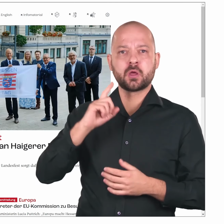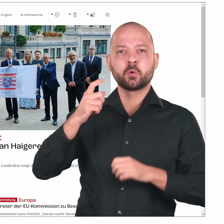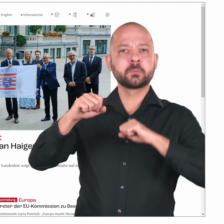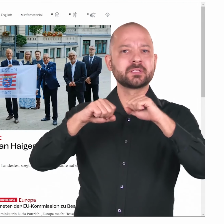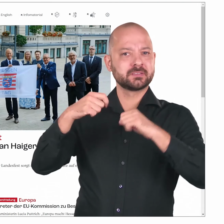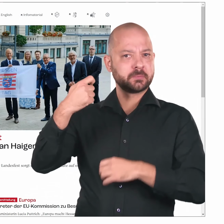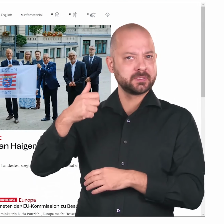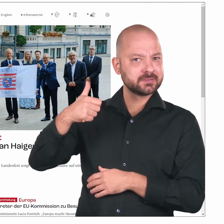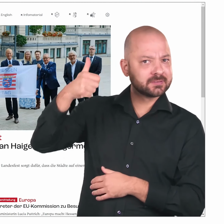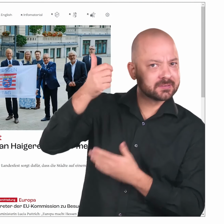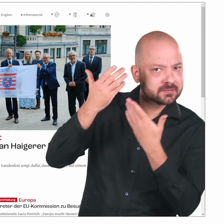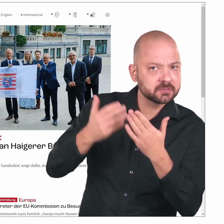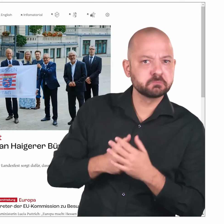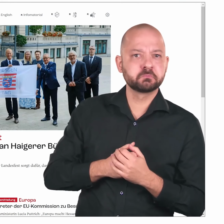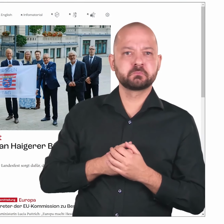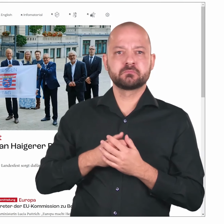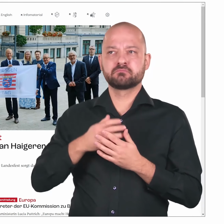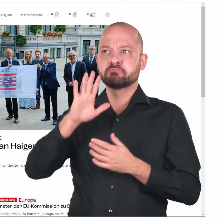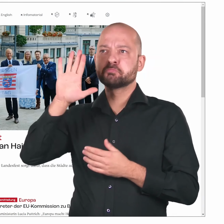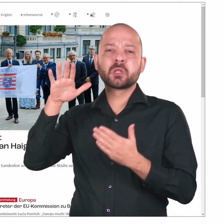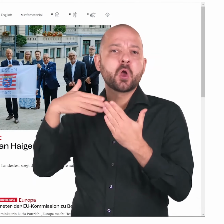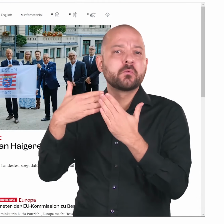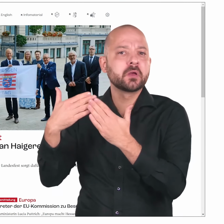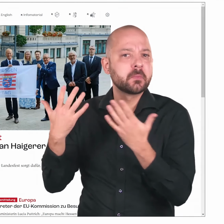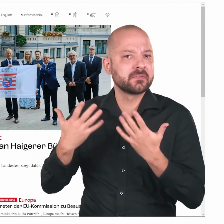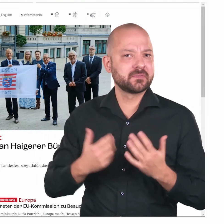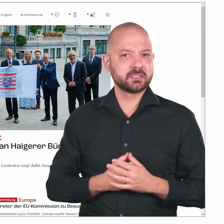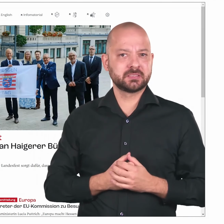den Ministerpräsidenten und seine Aufgaben